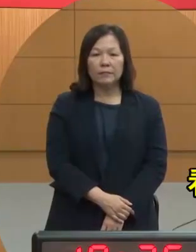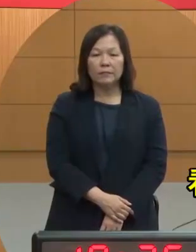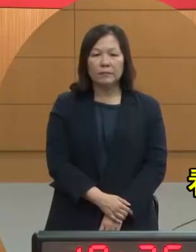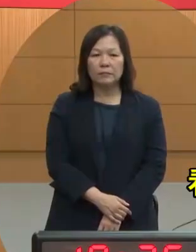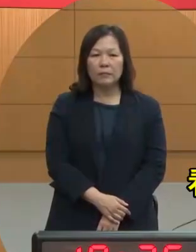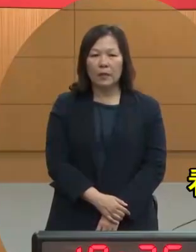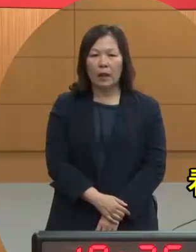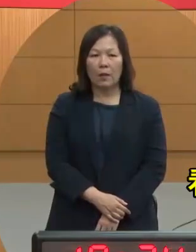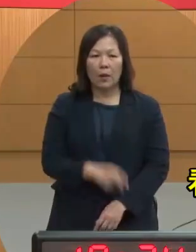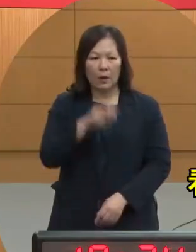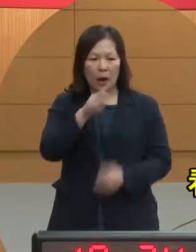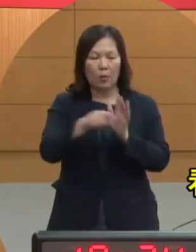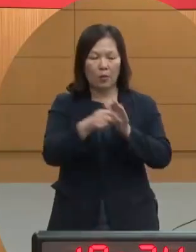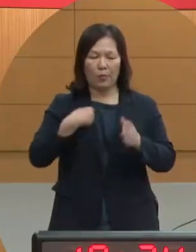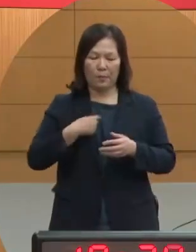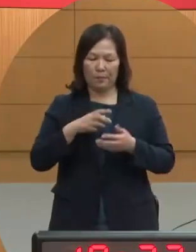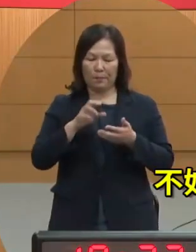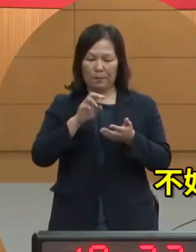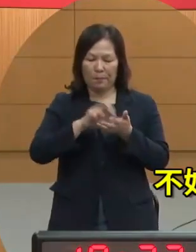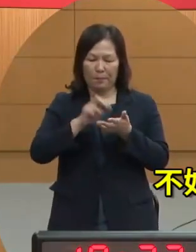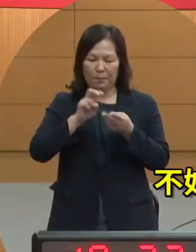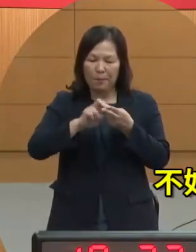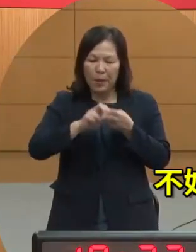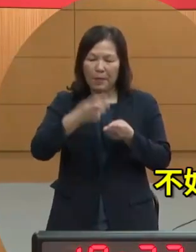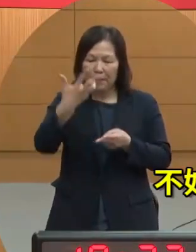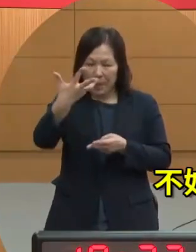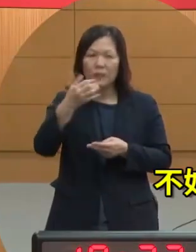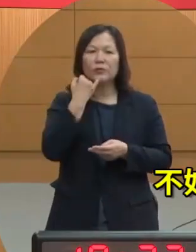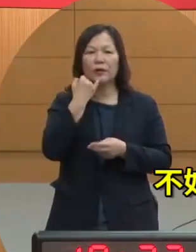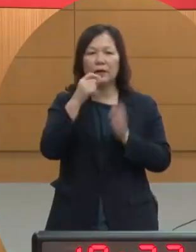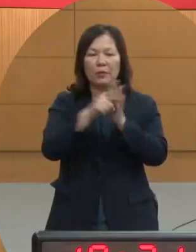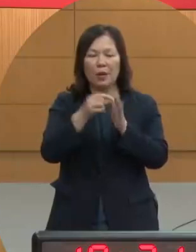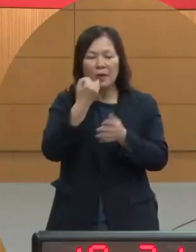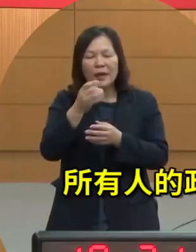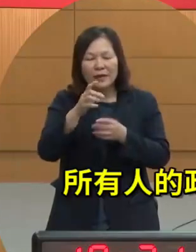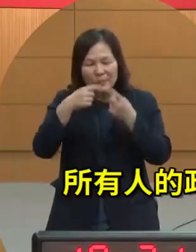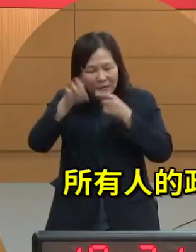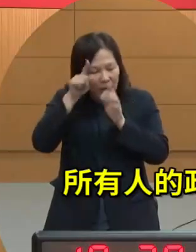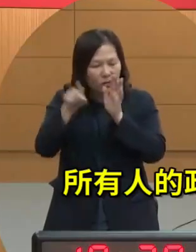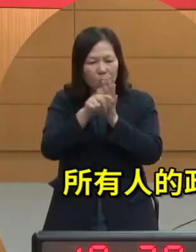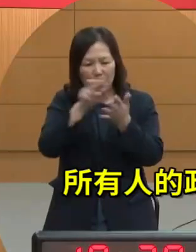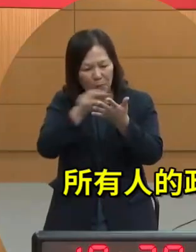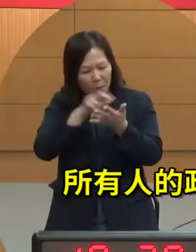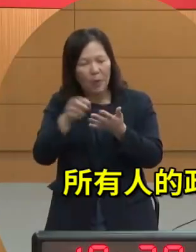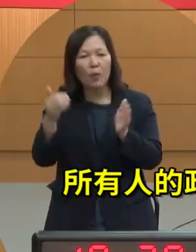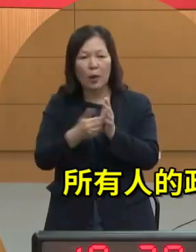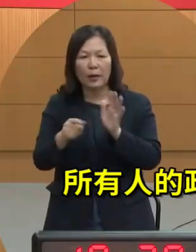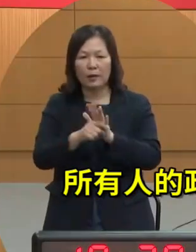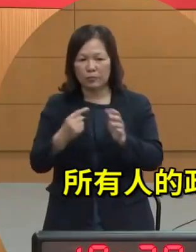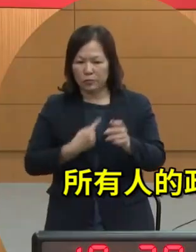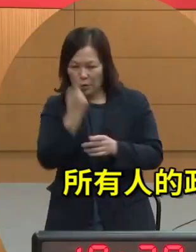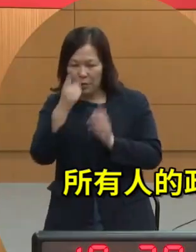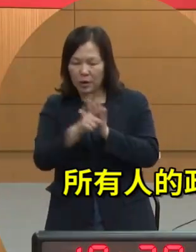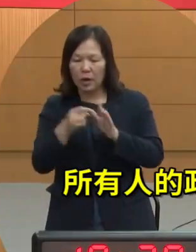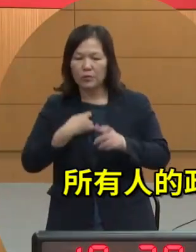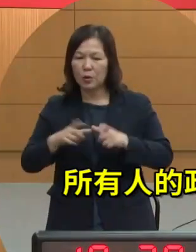看我八號張怡就好了 不好意思 因為我剛掃過了 所有人的政見裡面 只有我敢講掃除黑金